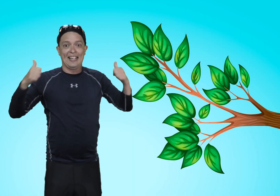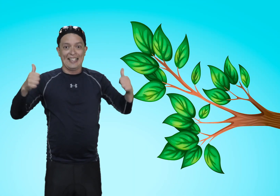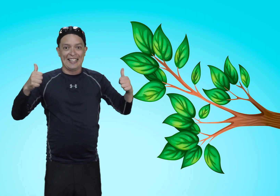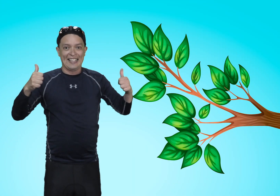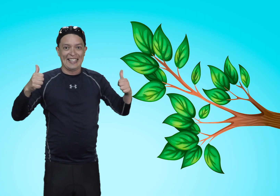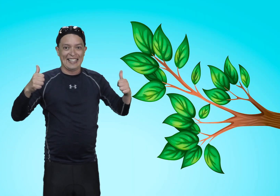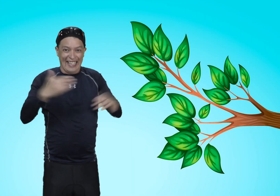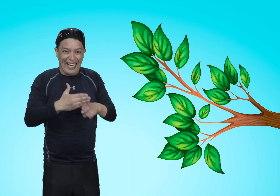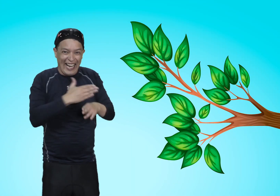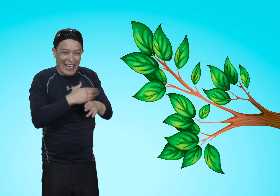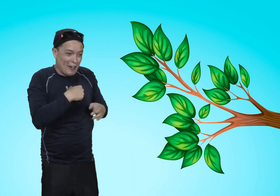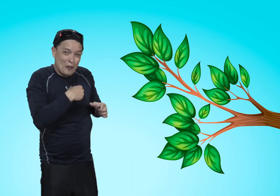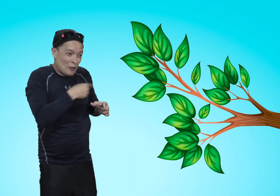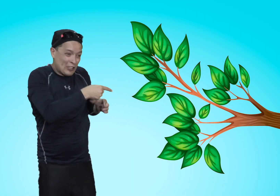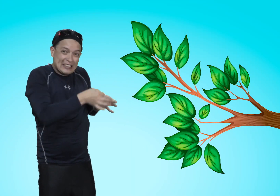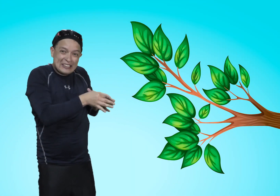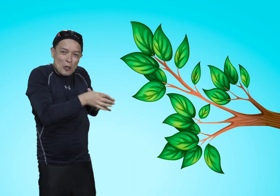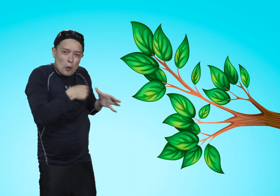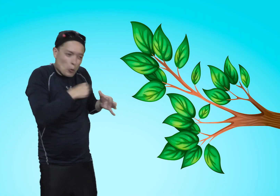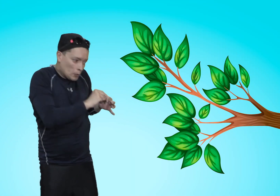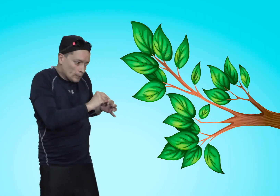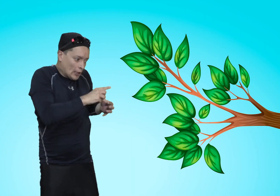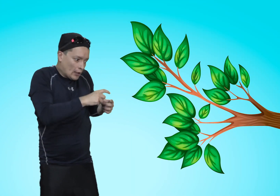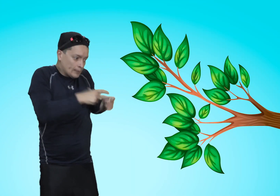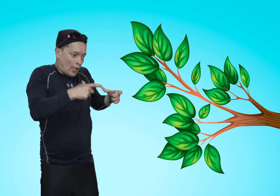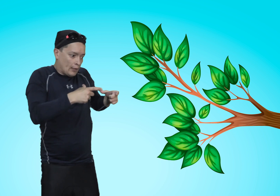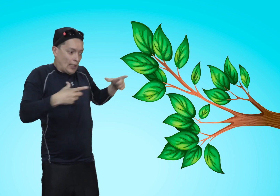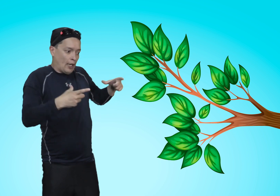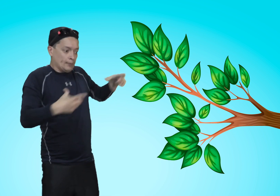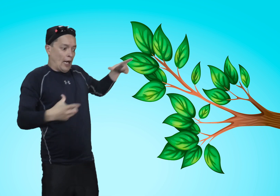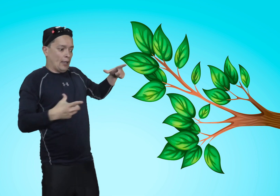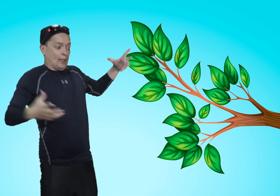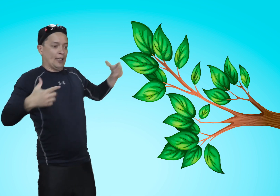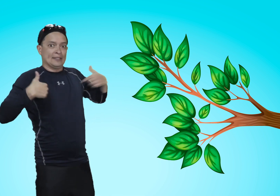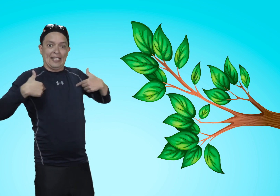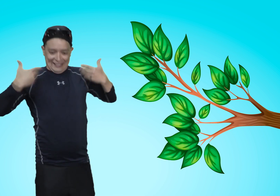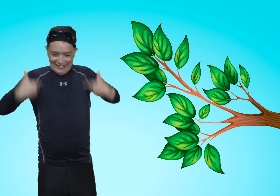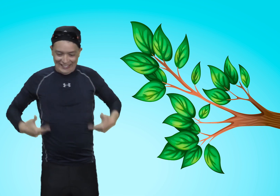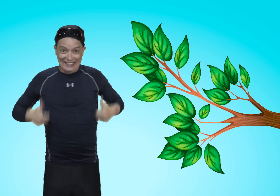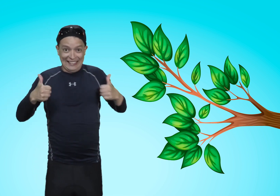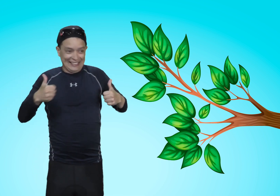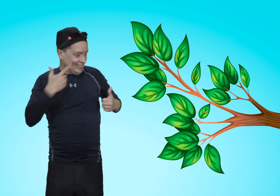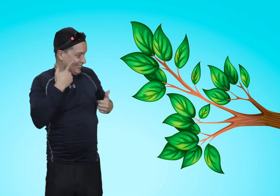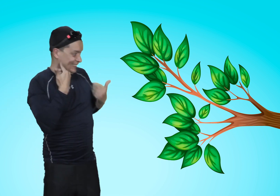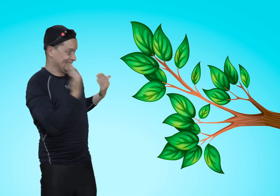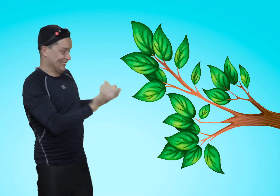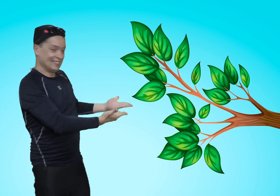¡Listo! Ya crecí a mi tamaño normal para poder observar algo aquí,